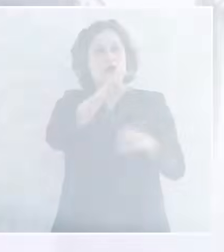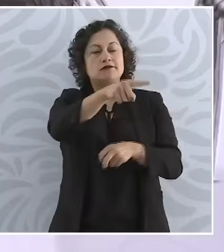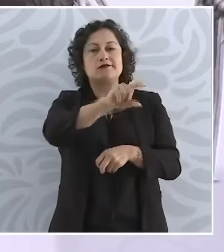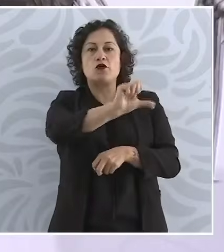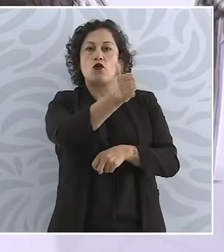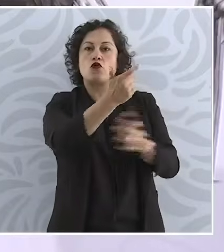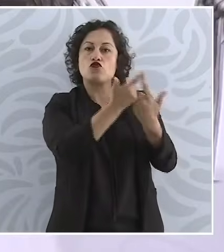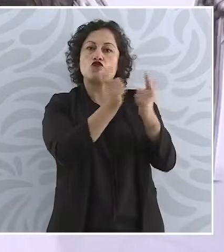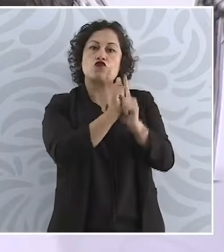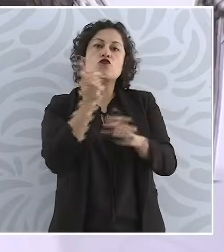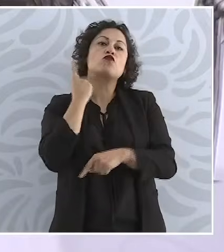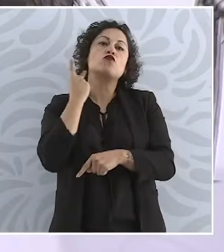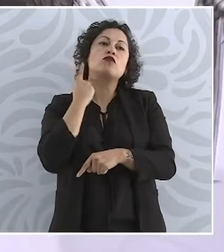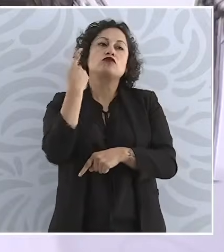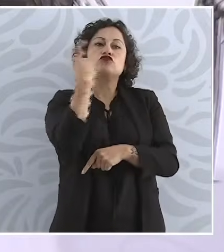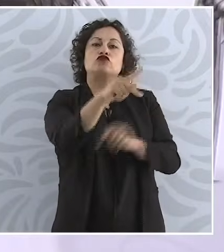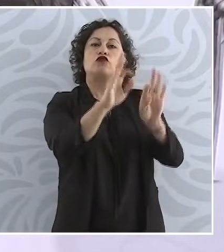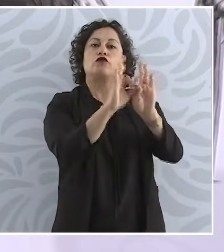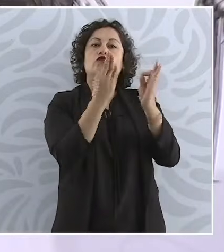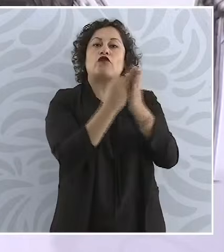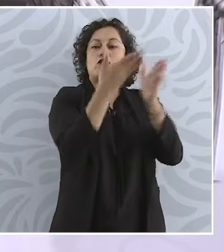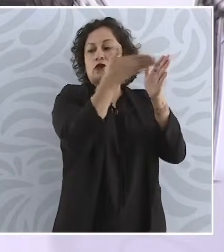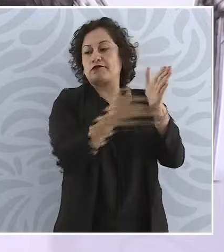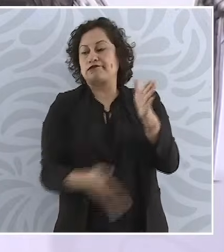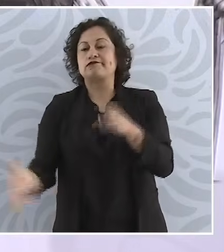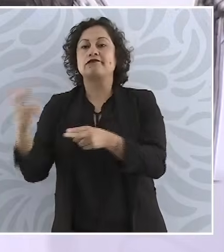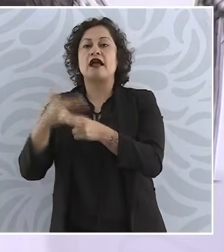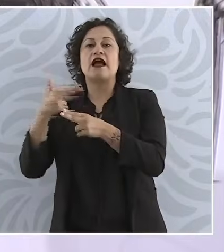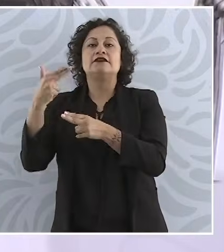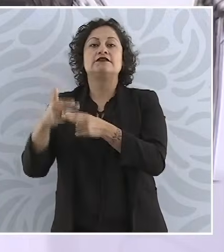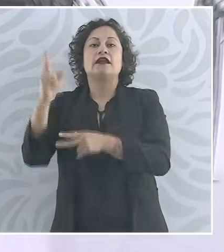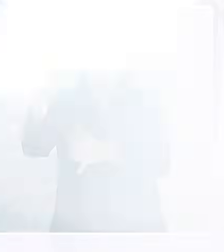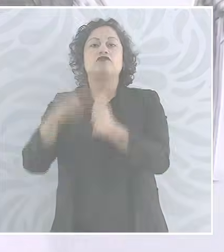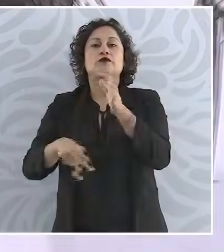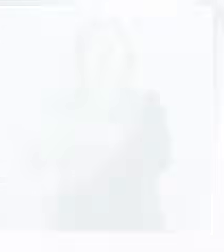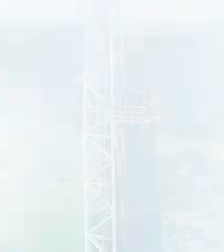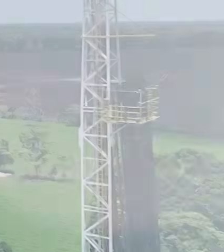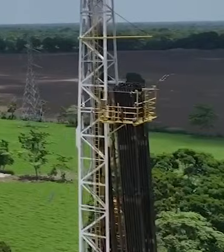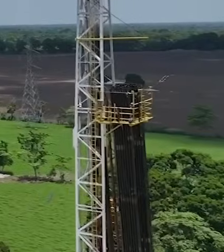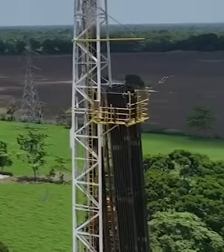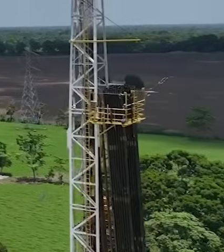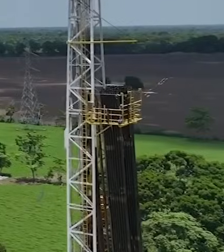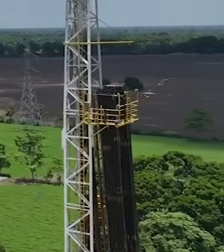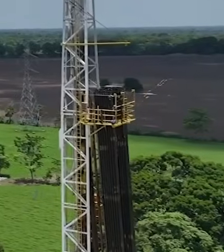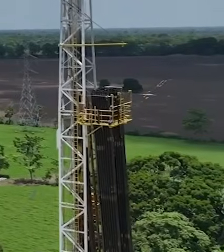shb subrayó la importancia de de fortalecer la autosuficiencia energética especialmente